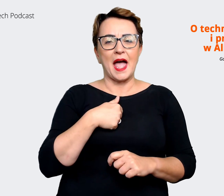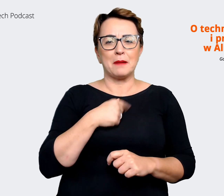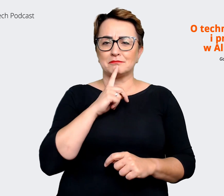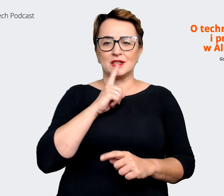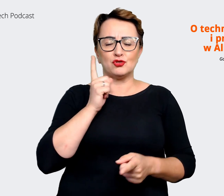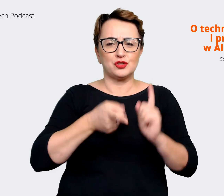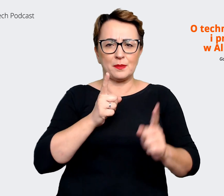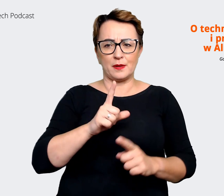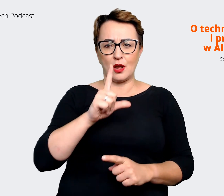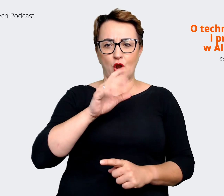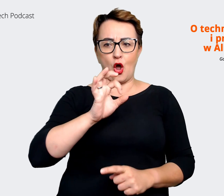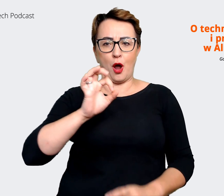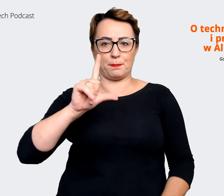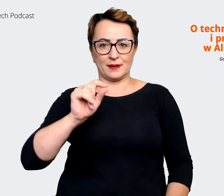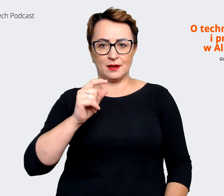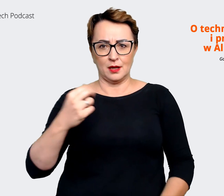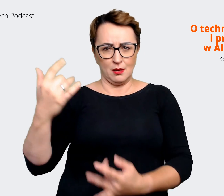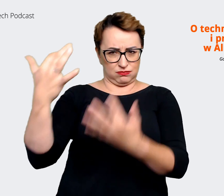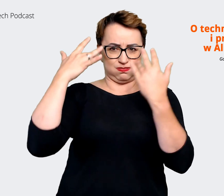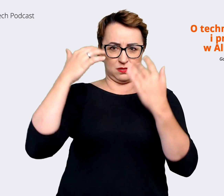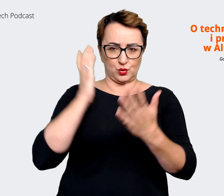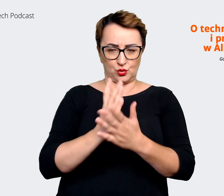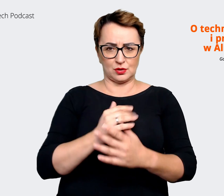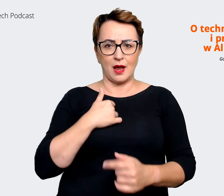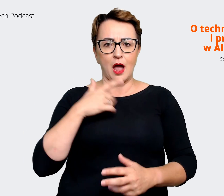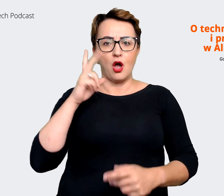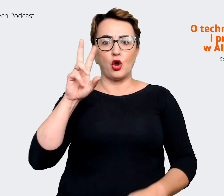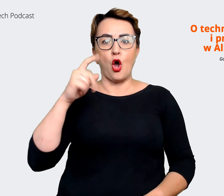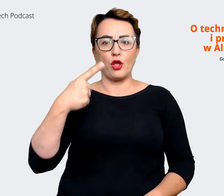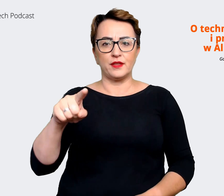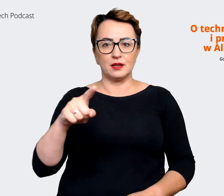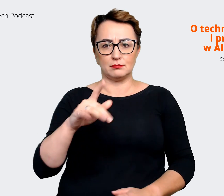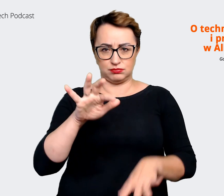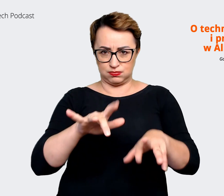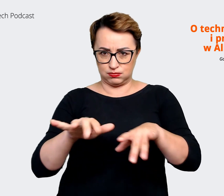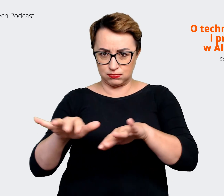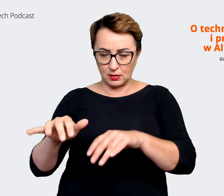loop dopaminy. Pisze kod, działa kod i jest fajnie. Teraz ten loop jest troszeczkę większy,